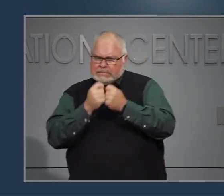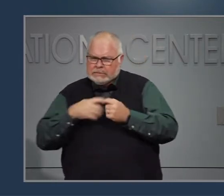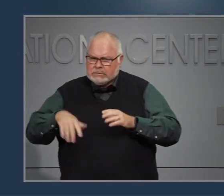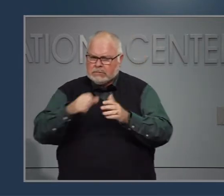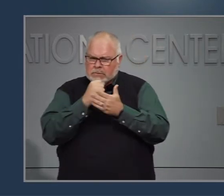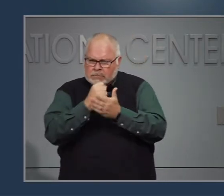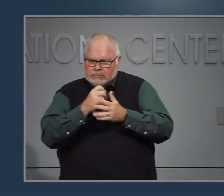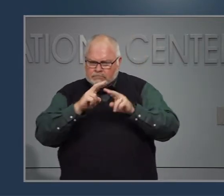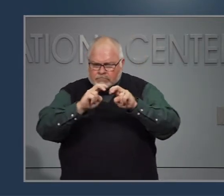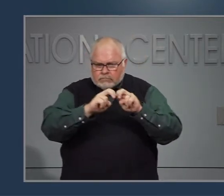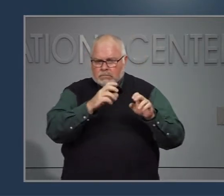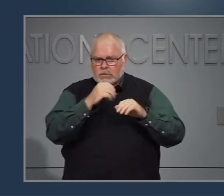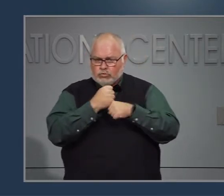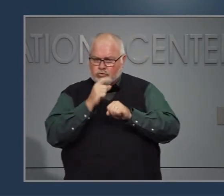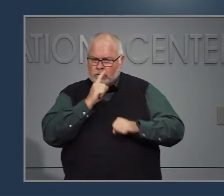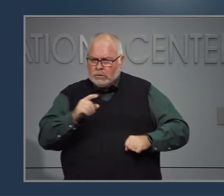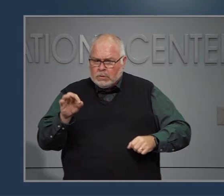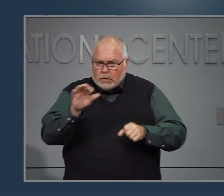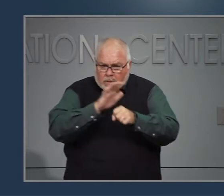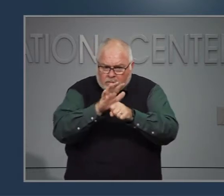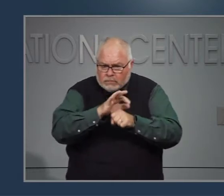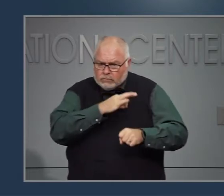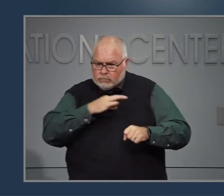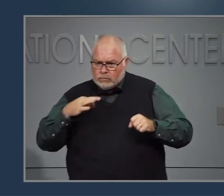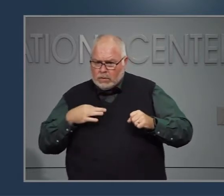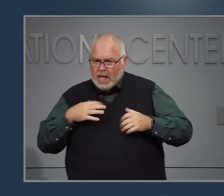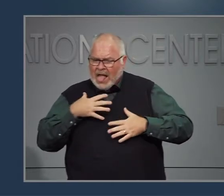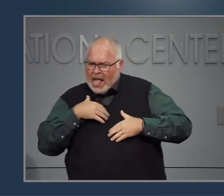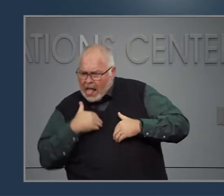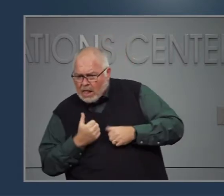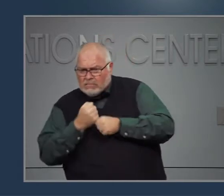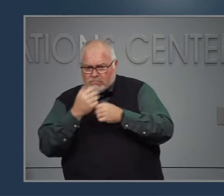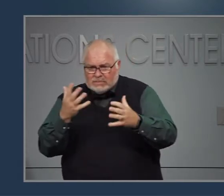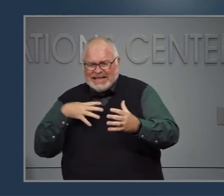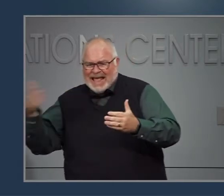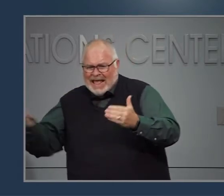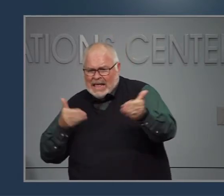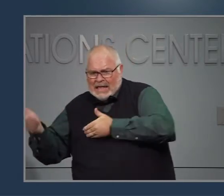Haciéndose misión de miles de empleados y reciprocidad con los asistentes.